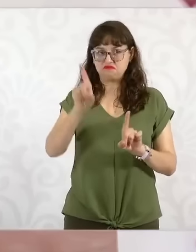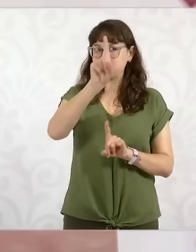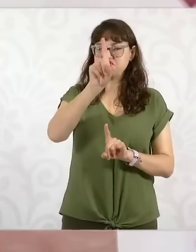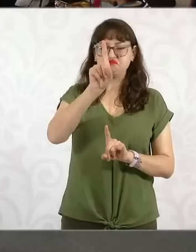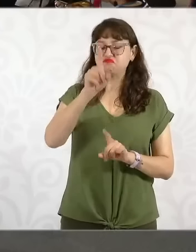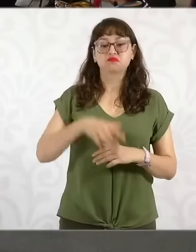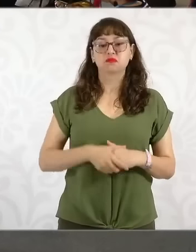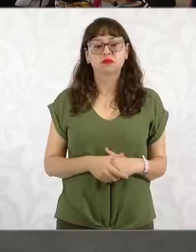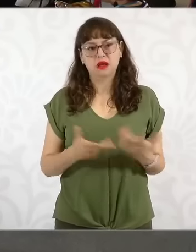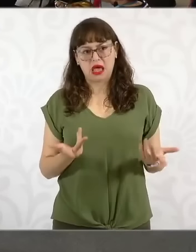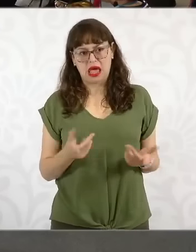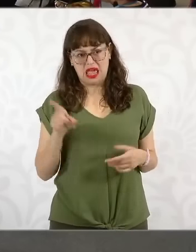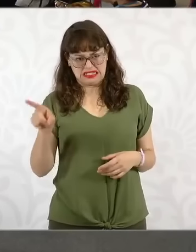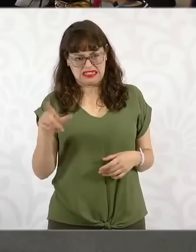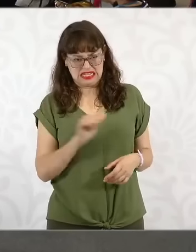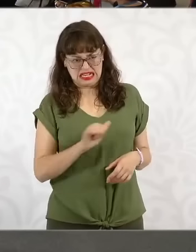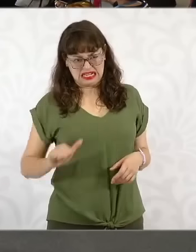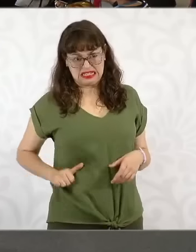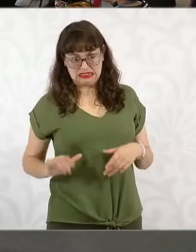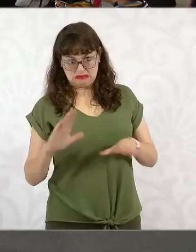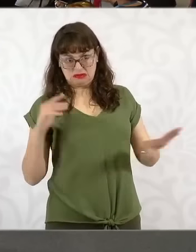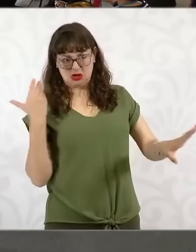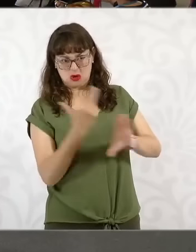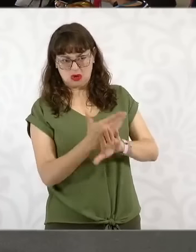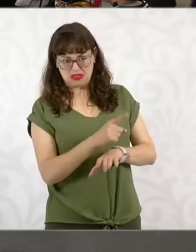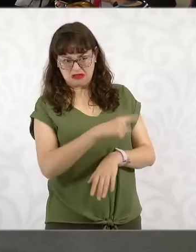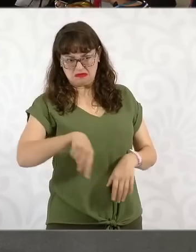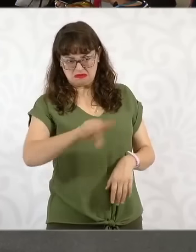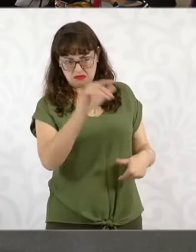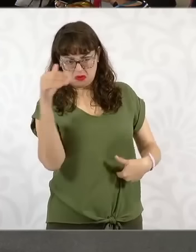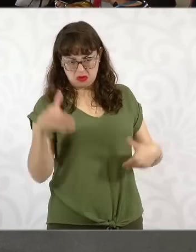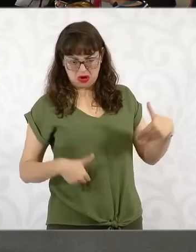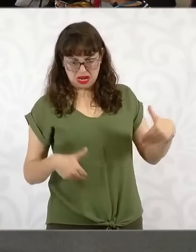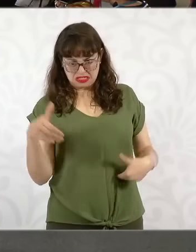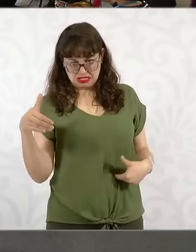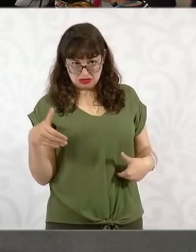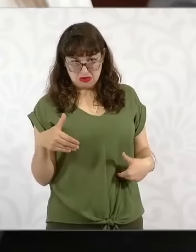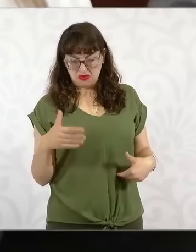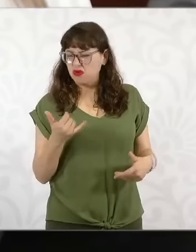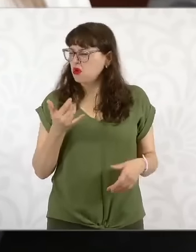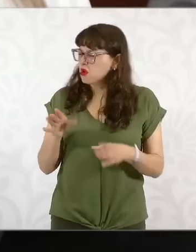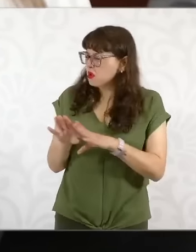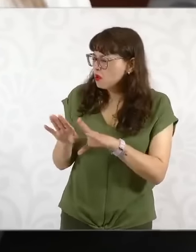era porque había incomodado el alcalde en esa zona, perdón, y era porque había incomodado el